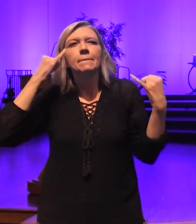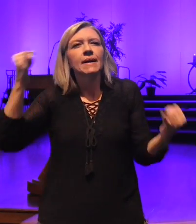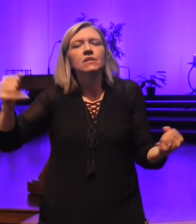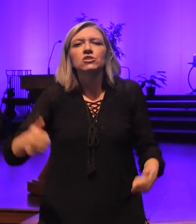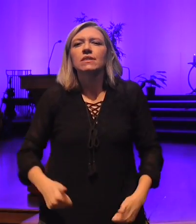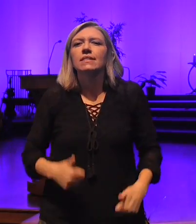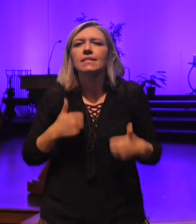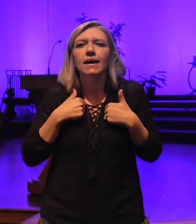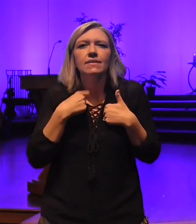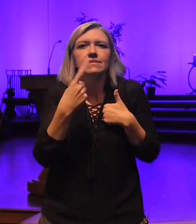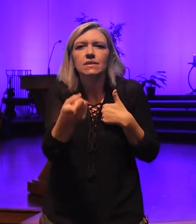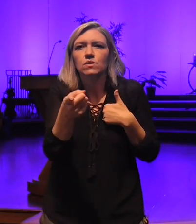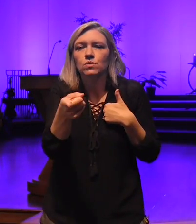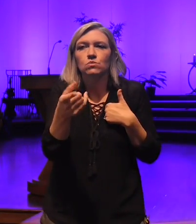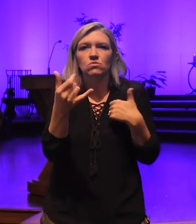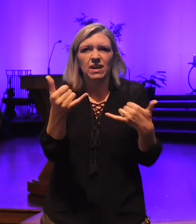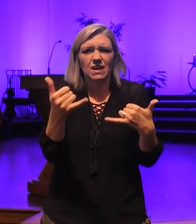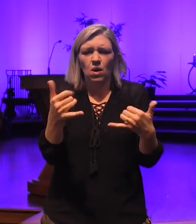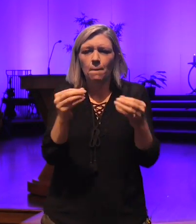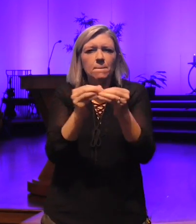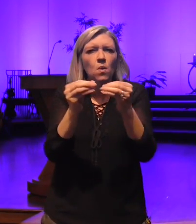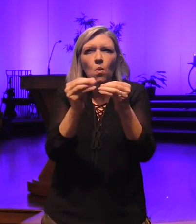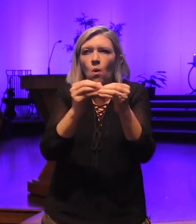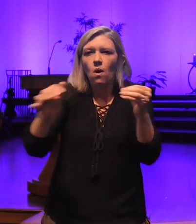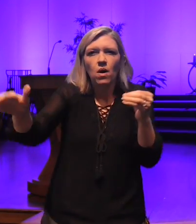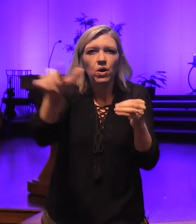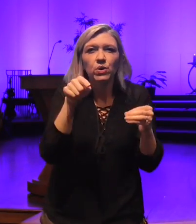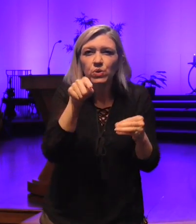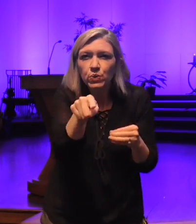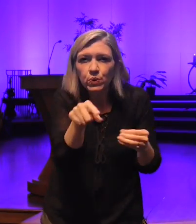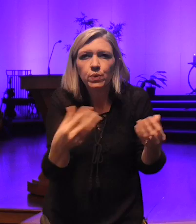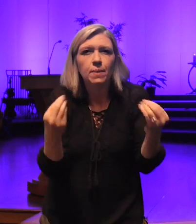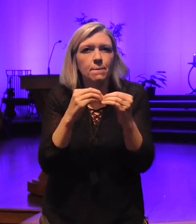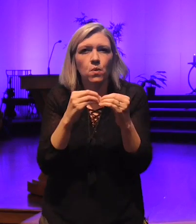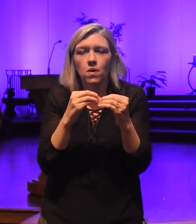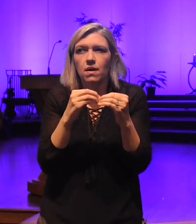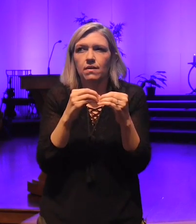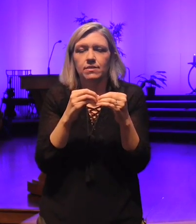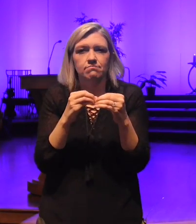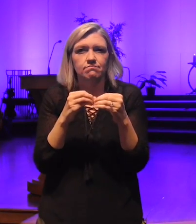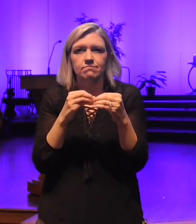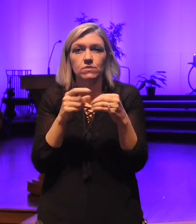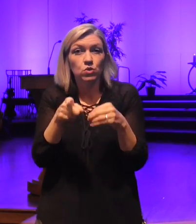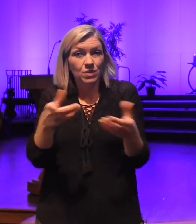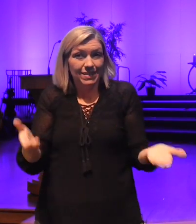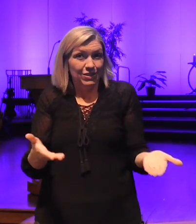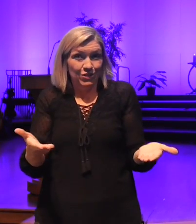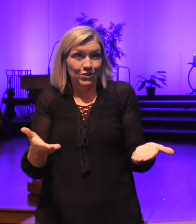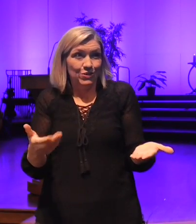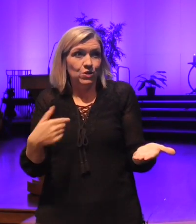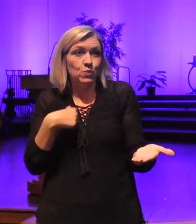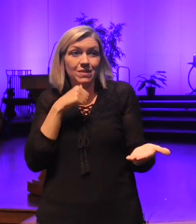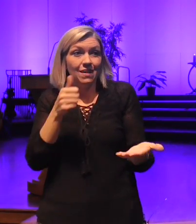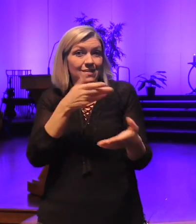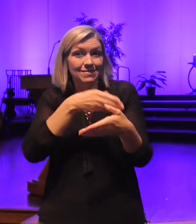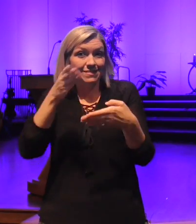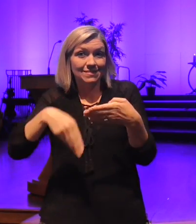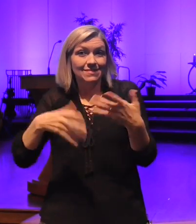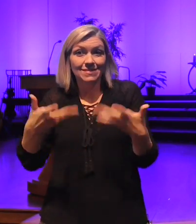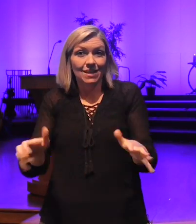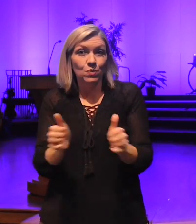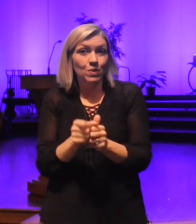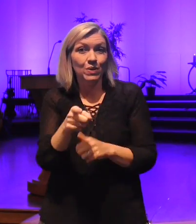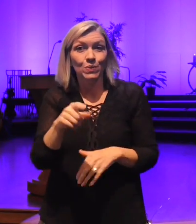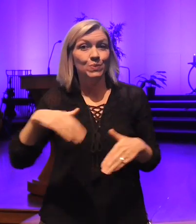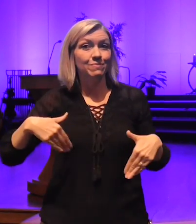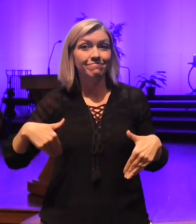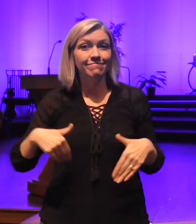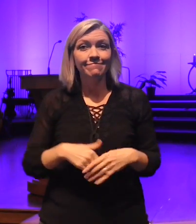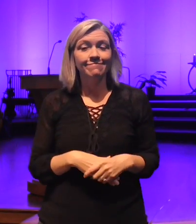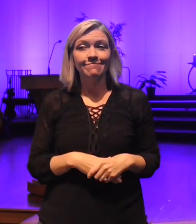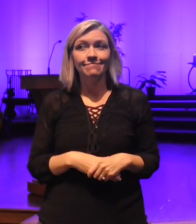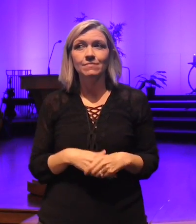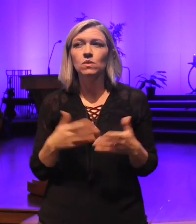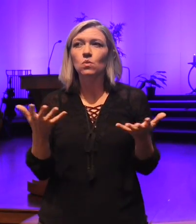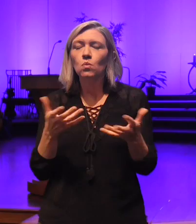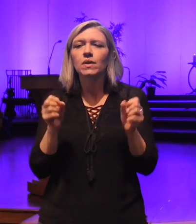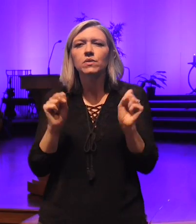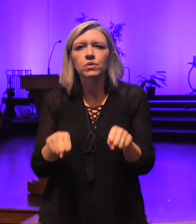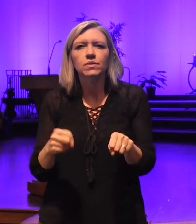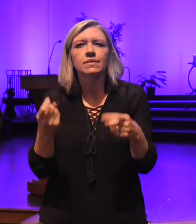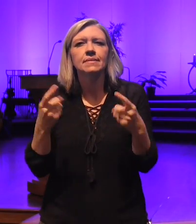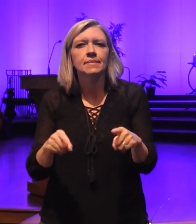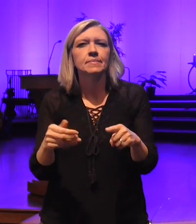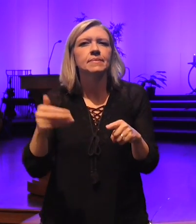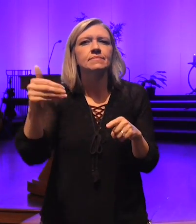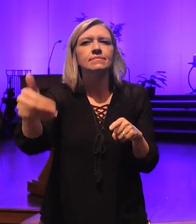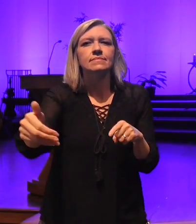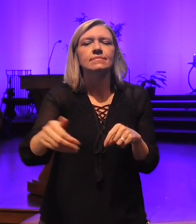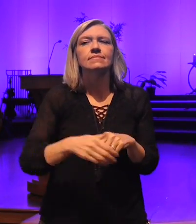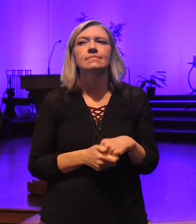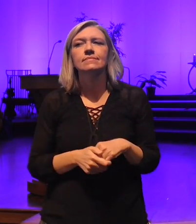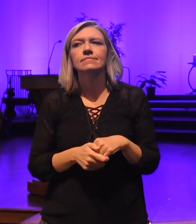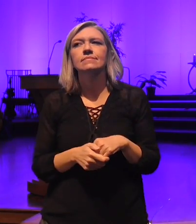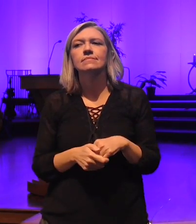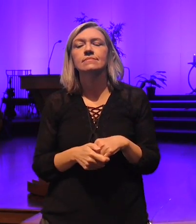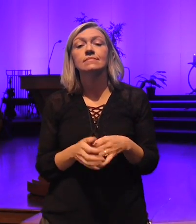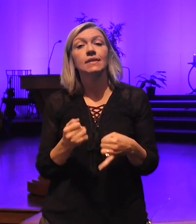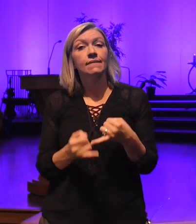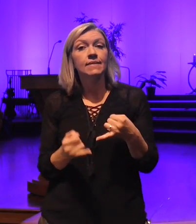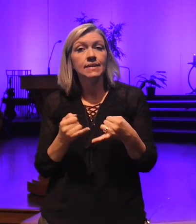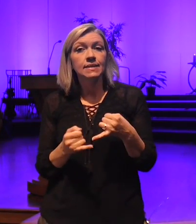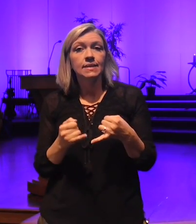más eres mucho más estás aquí así que aún no hemos terminado contigo qué podría ser finalmente entonces